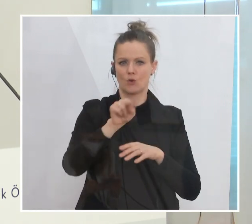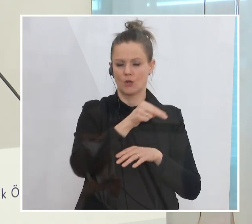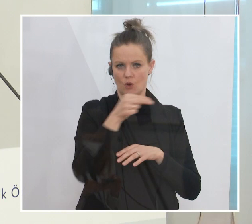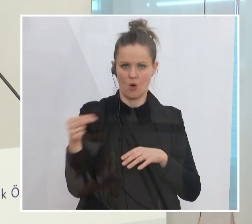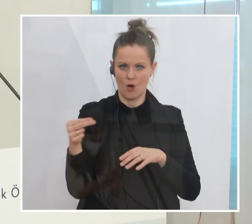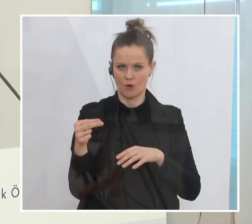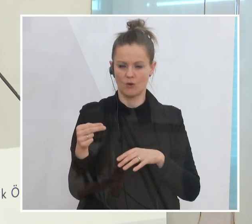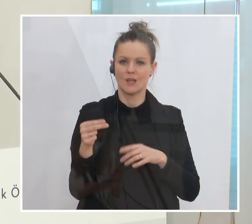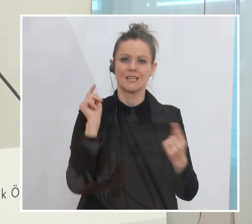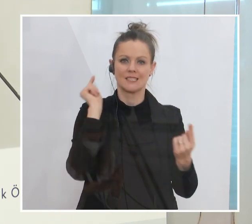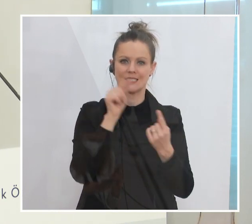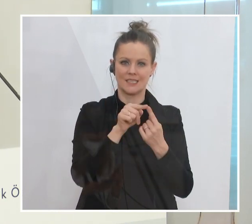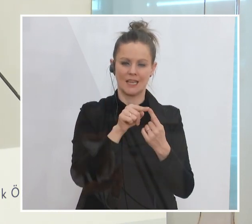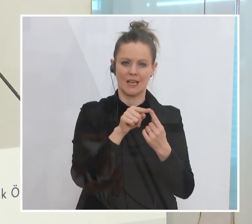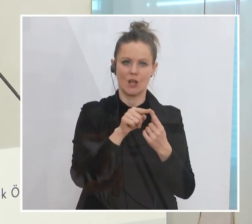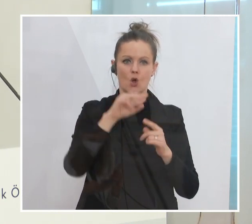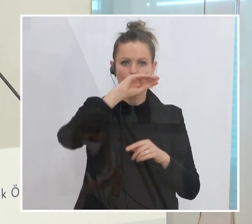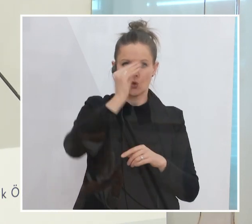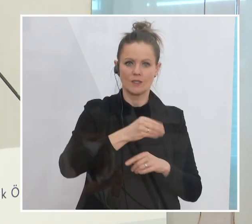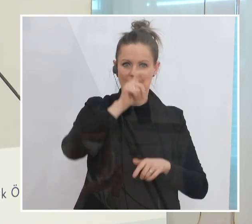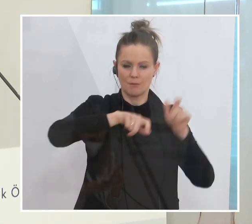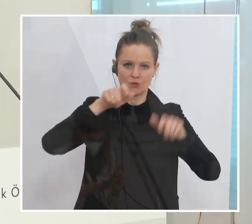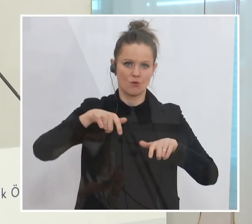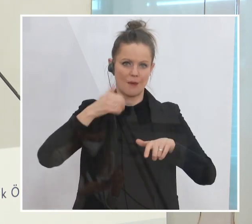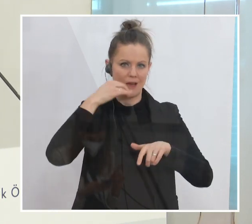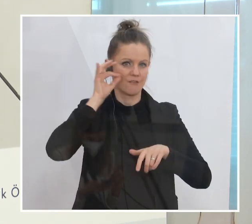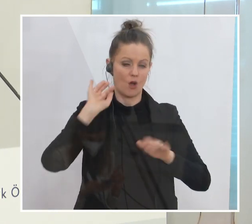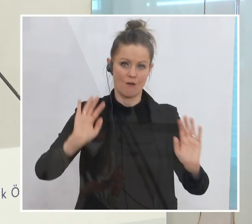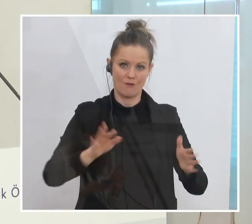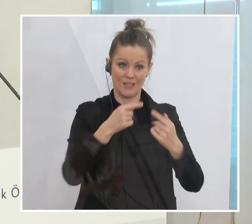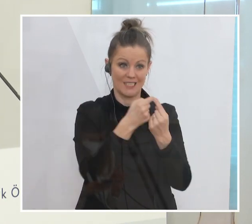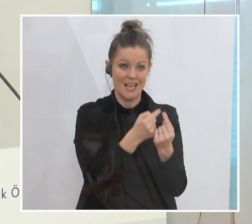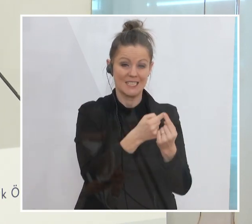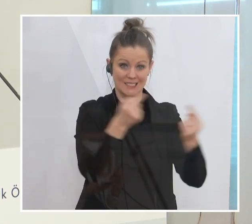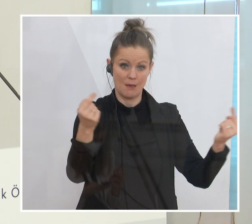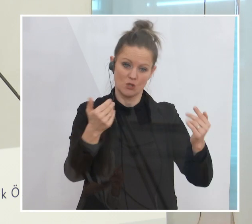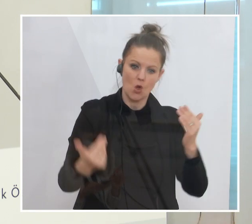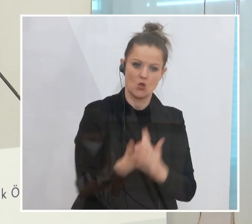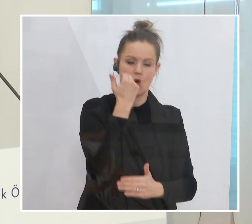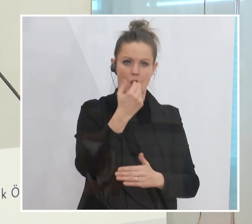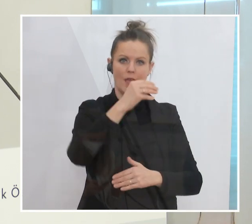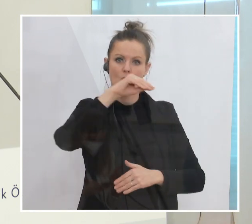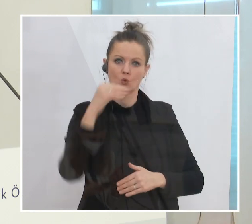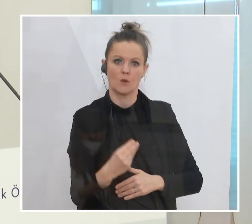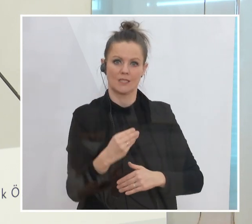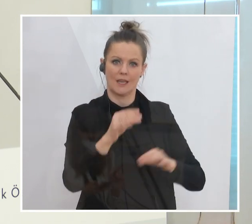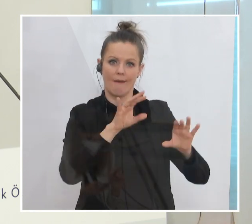Förderung von Künstlerinnen und Künstlern, die sich auf neue künstlerische Tätigkeitsformen,